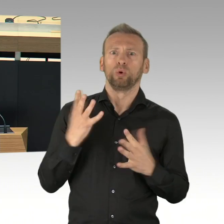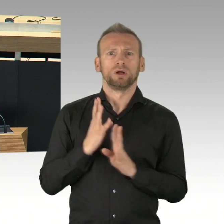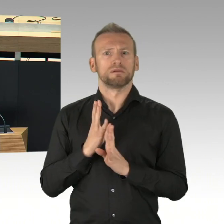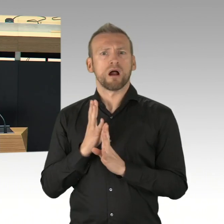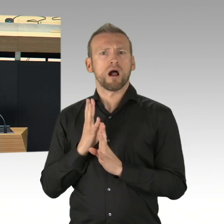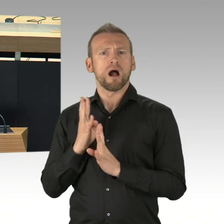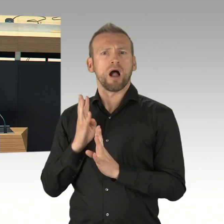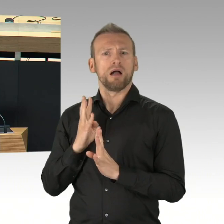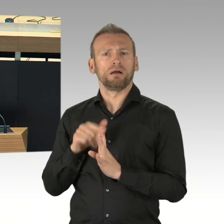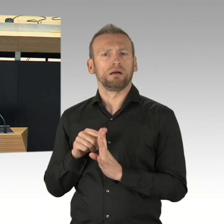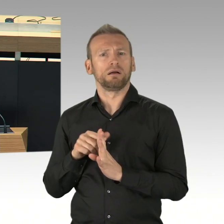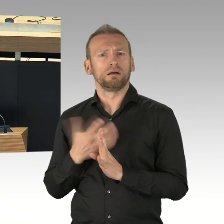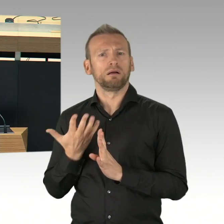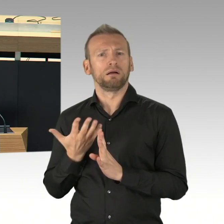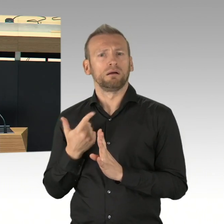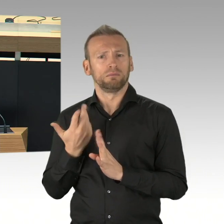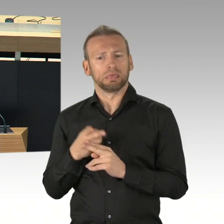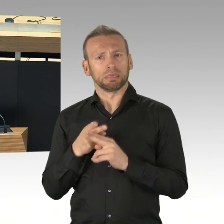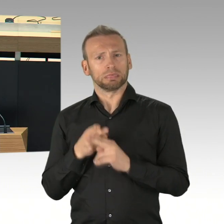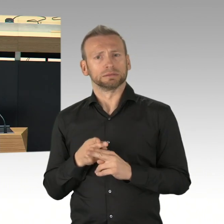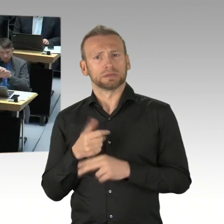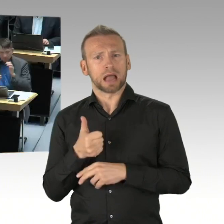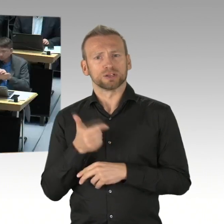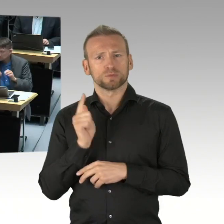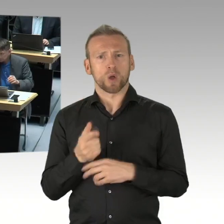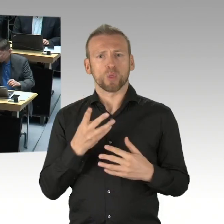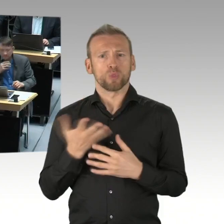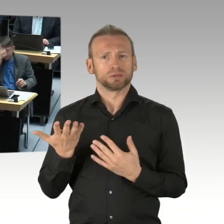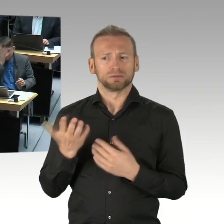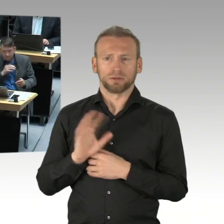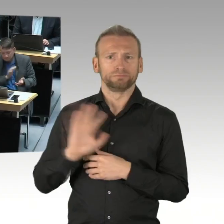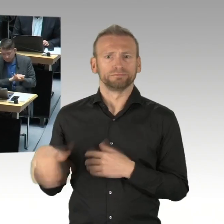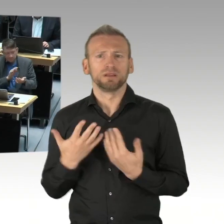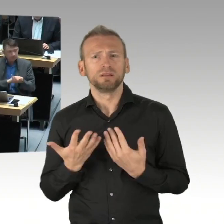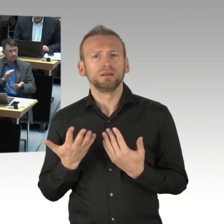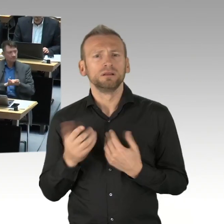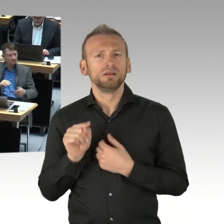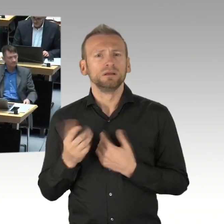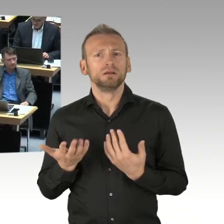(Beifall) So und jetzt schauen wir uns mal an,